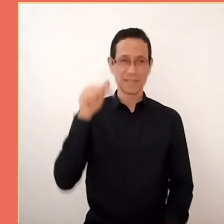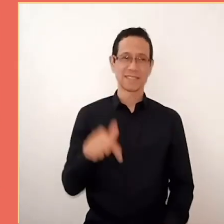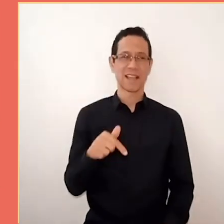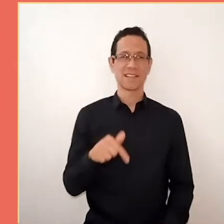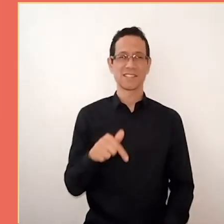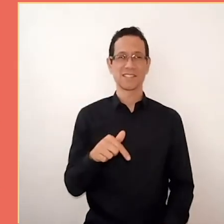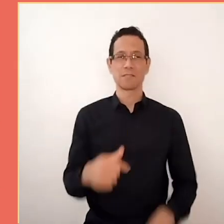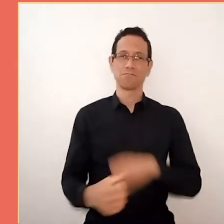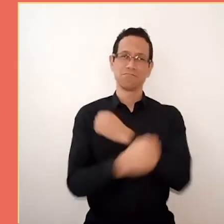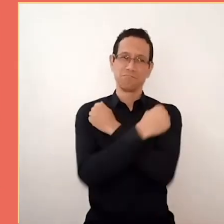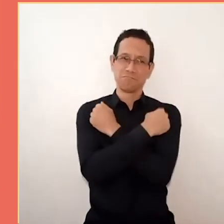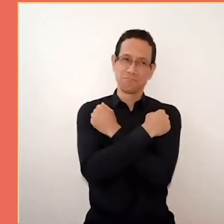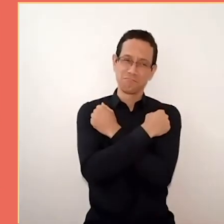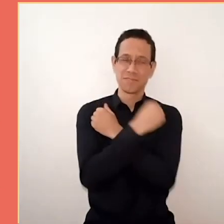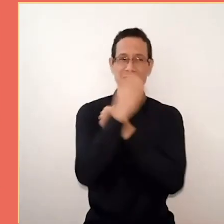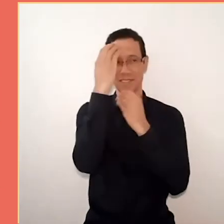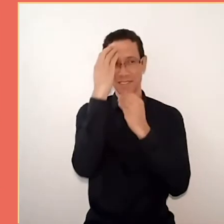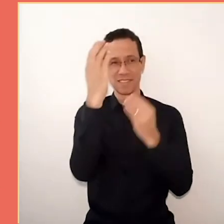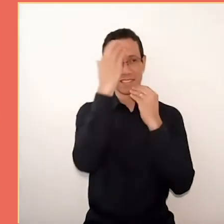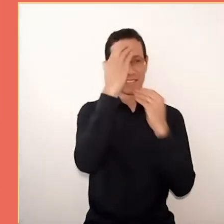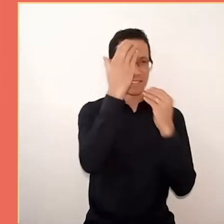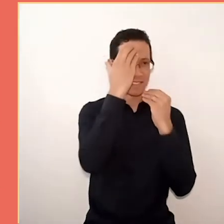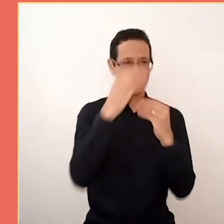e uma plateia assistindo, e nessa plateia,